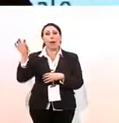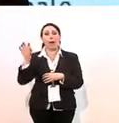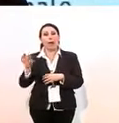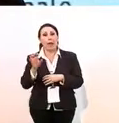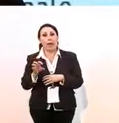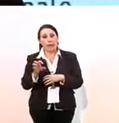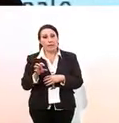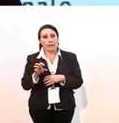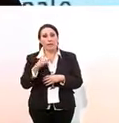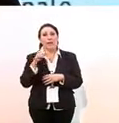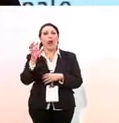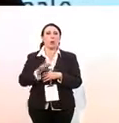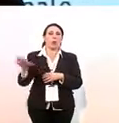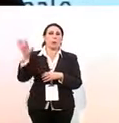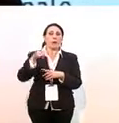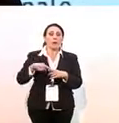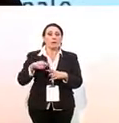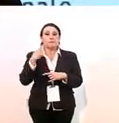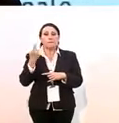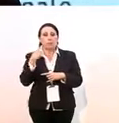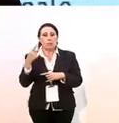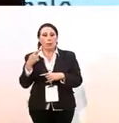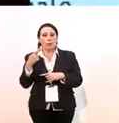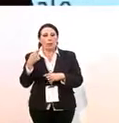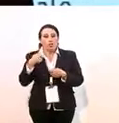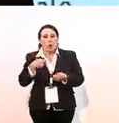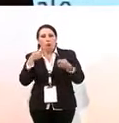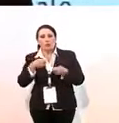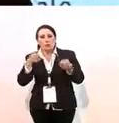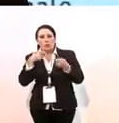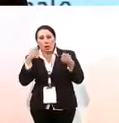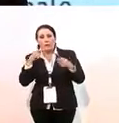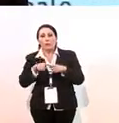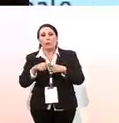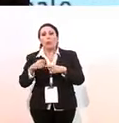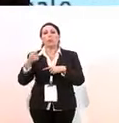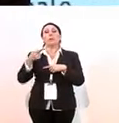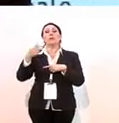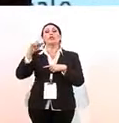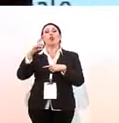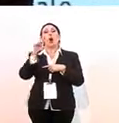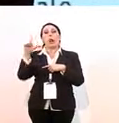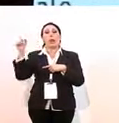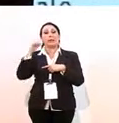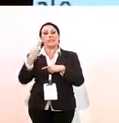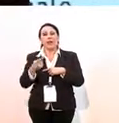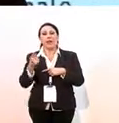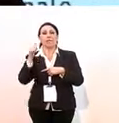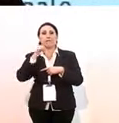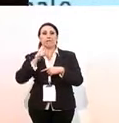condizionate dall’utilizzo pervicace di fake news e siccome noi stiamo andando alle